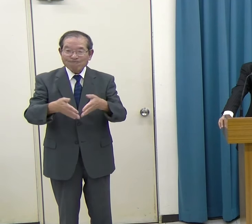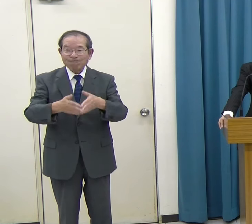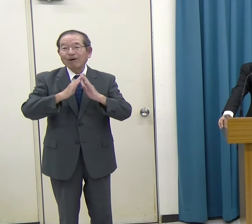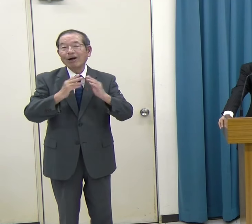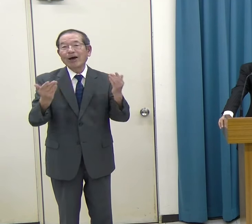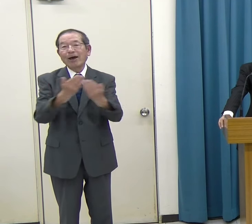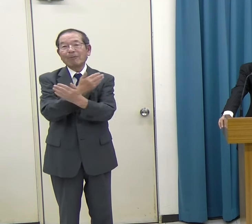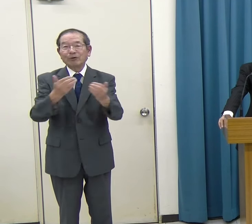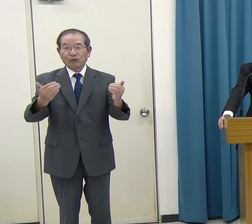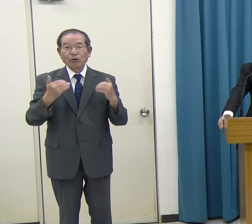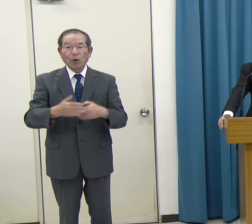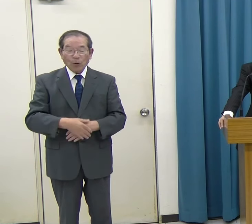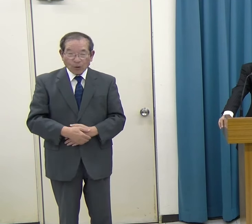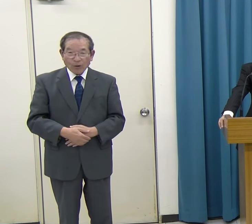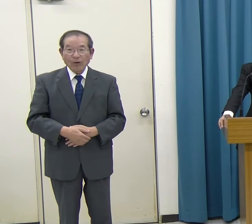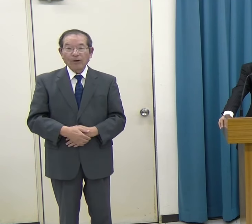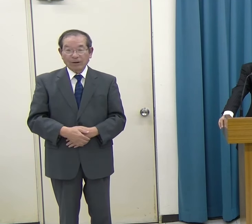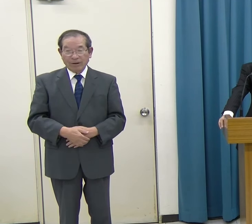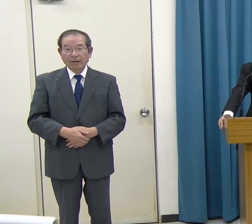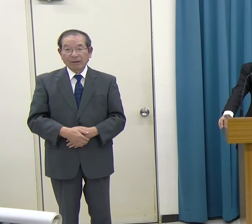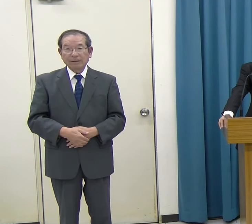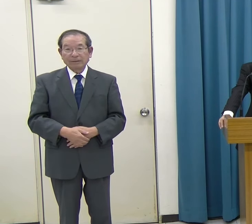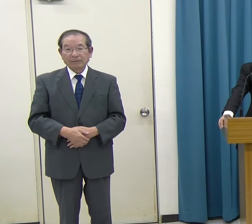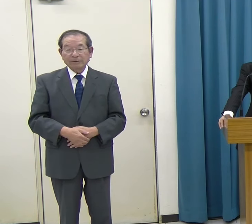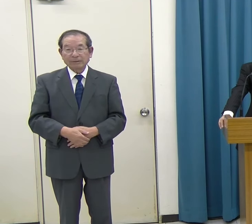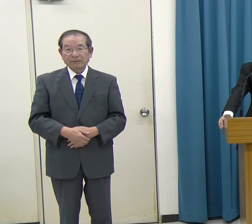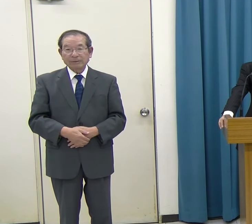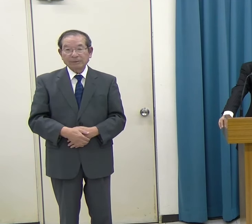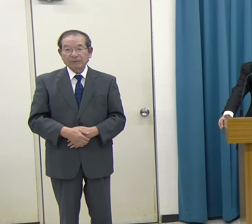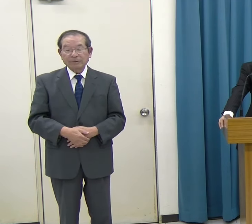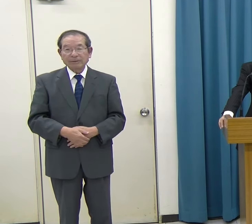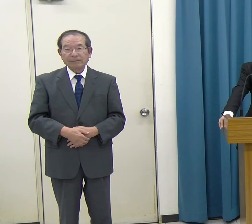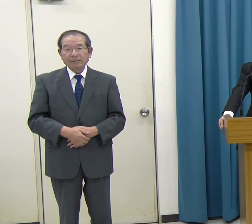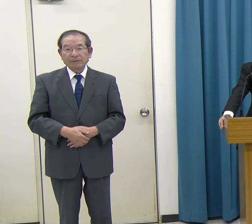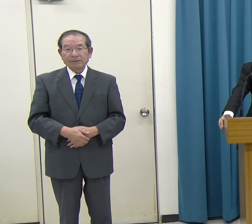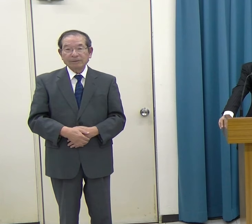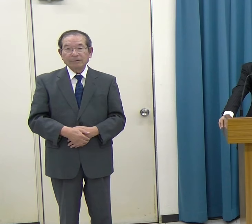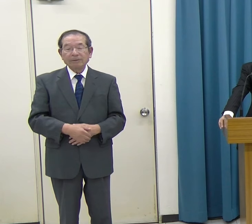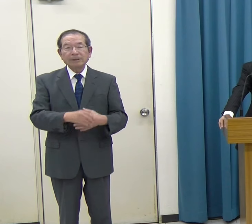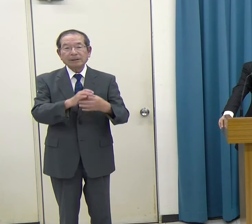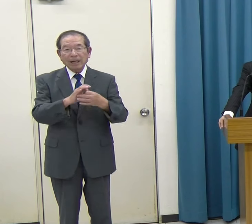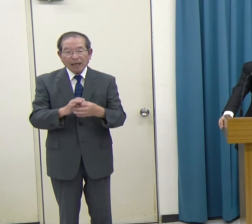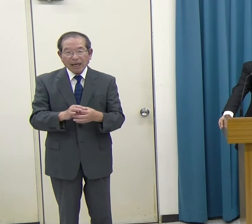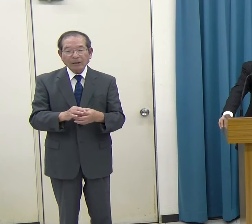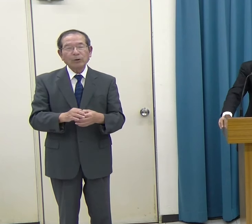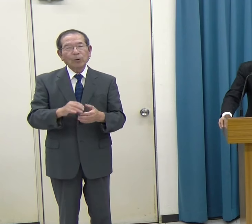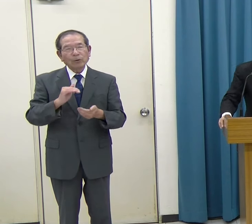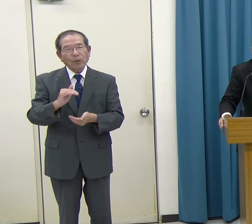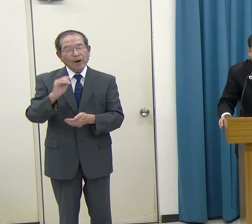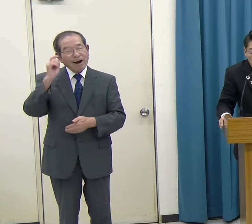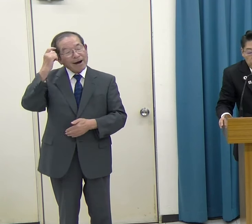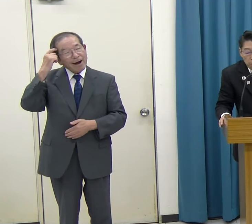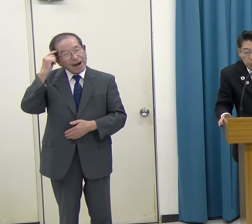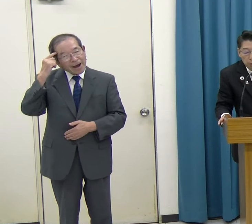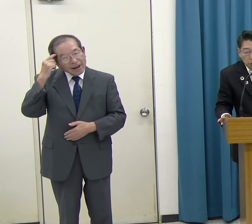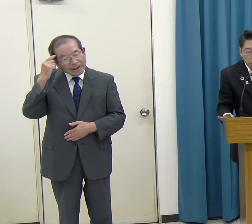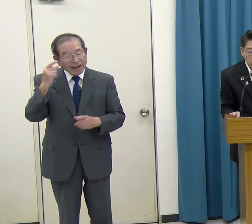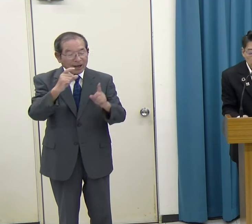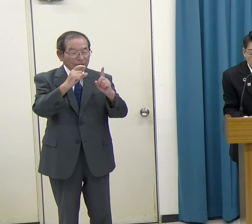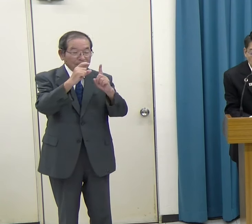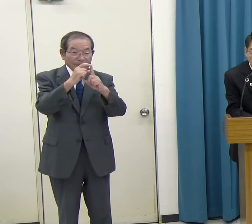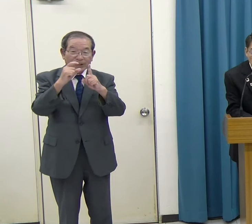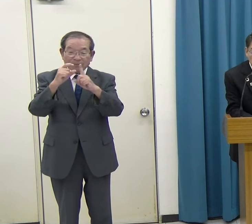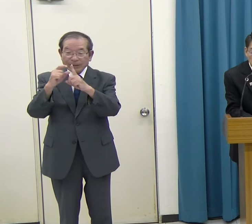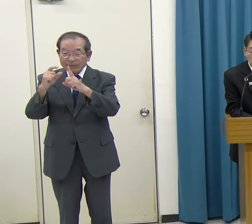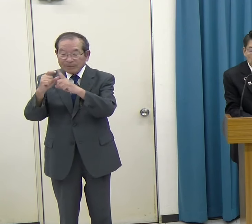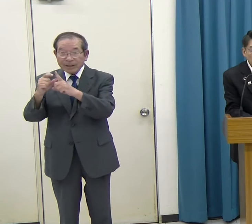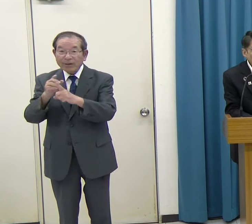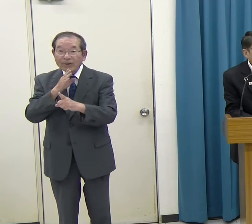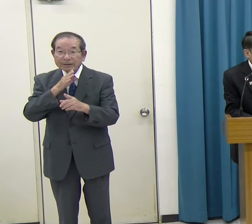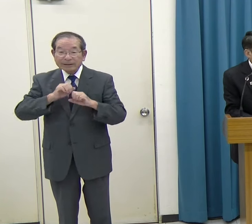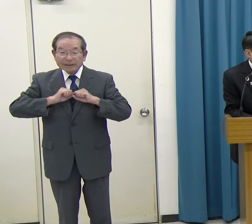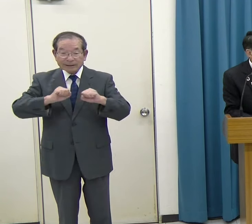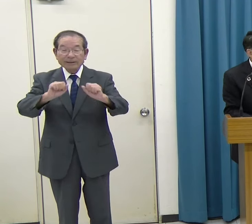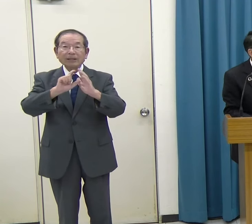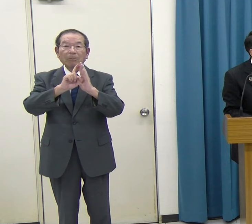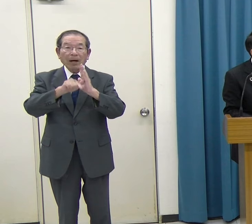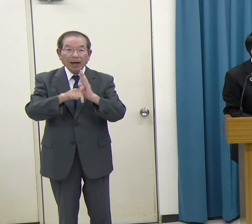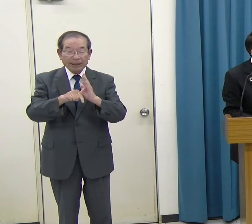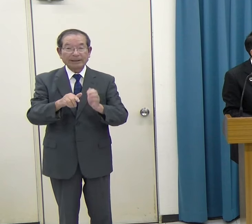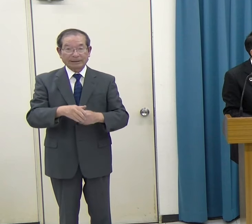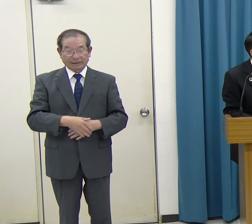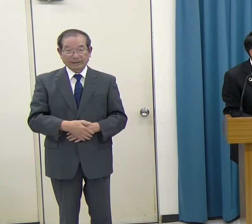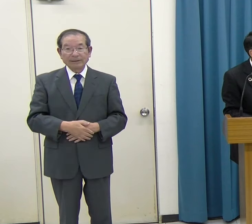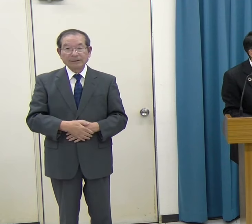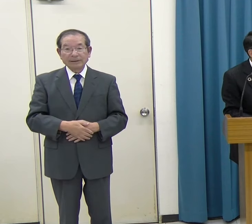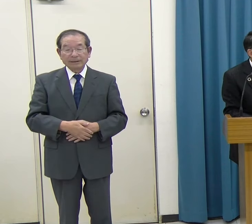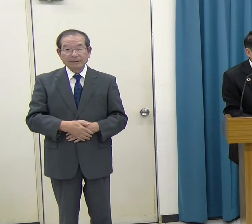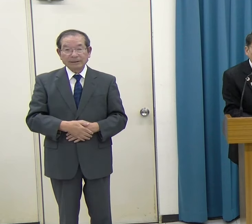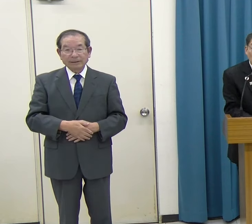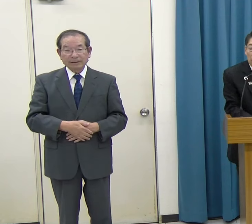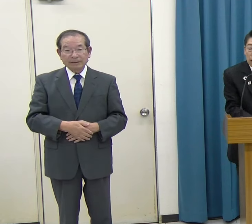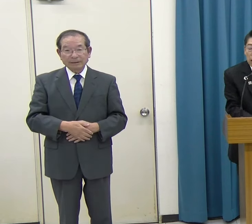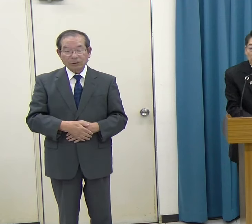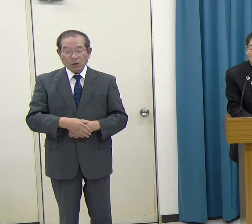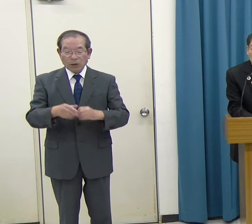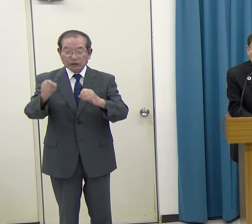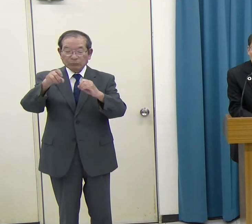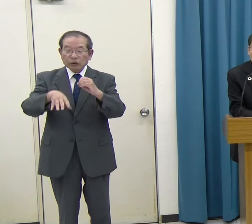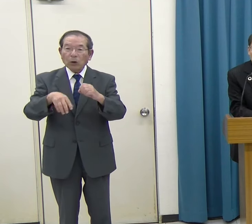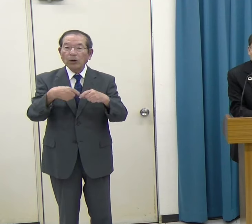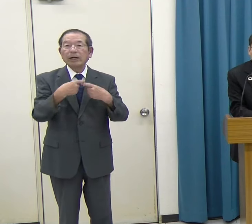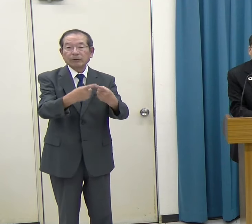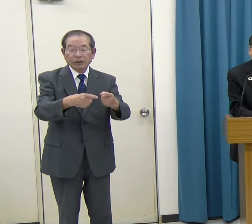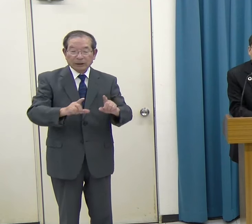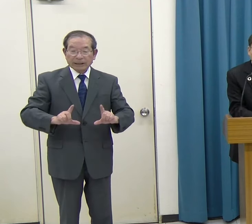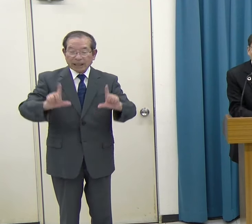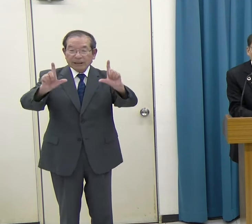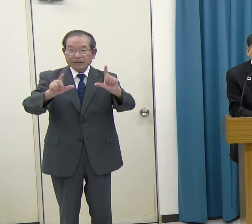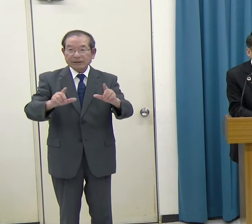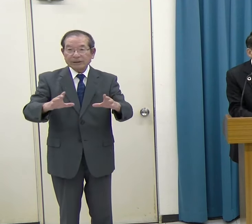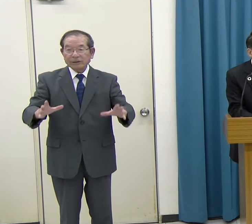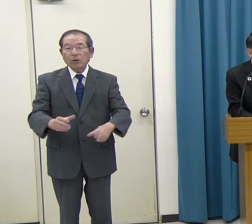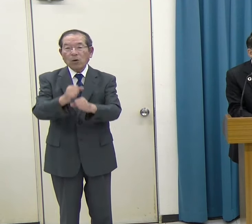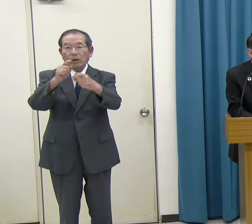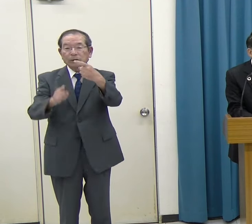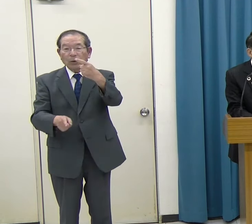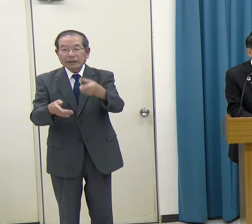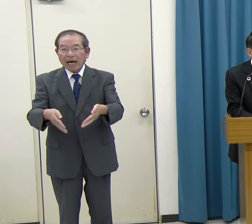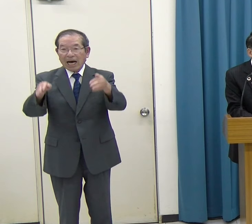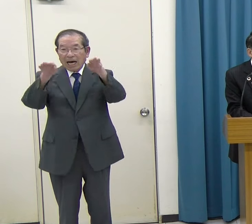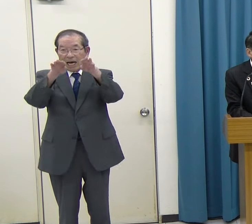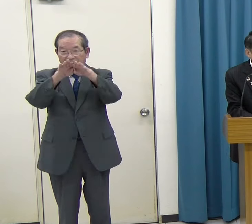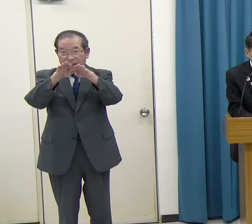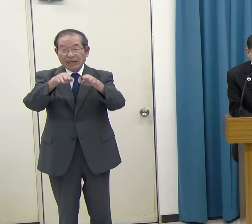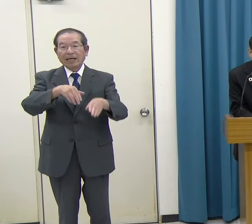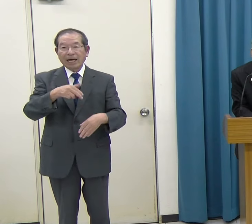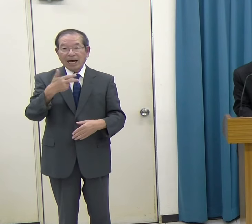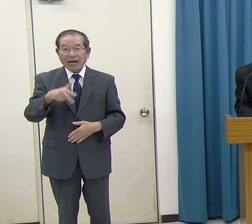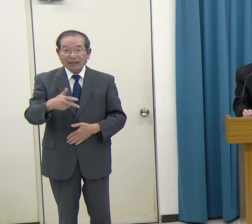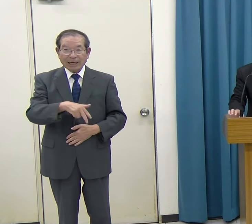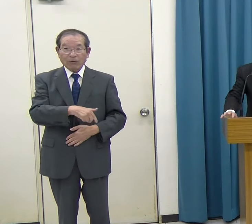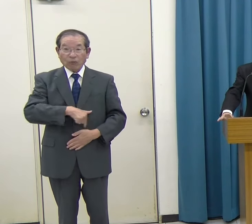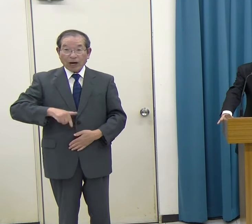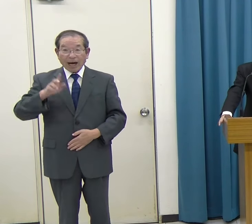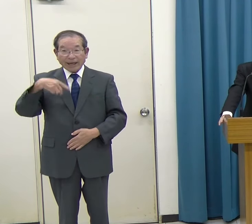こういう建替え費を負担する場合。このような前提を置いて、ＰＰＰを実施した場合に、東総合庁舎跡地のコネクトスクエア博多にも博多県税事務所が入っているように、